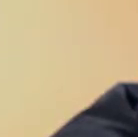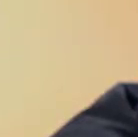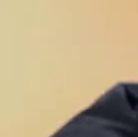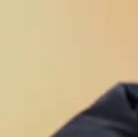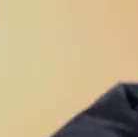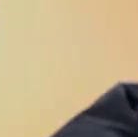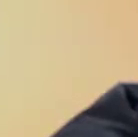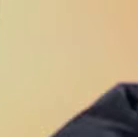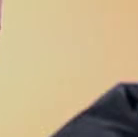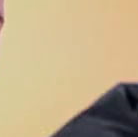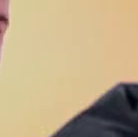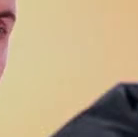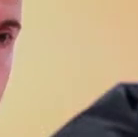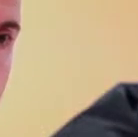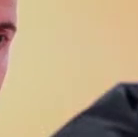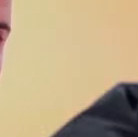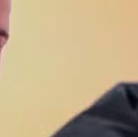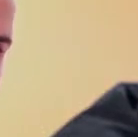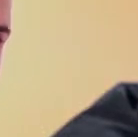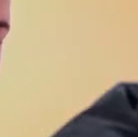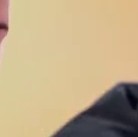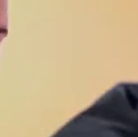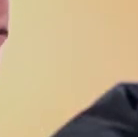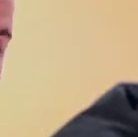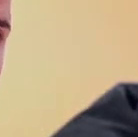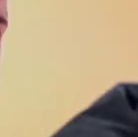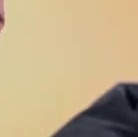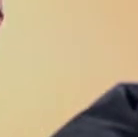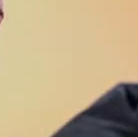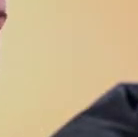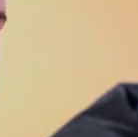dinamitar el caso Gürtel, no en Valencia si no en Madrid,